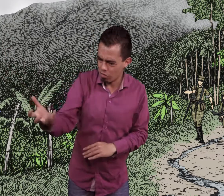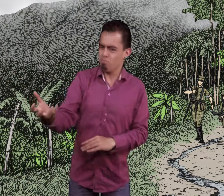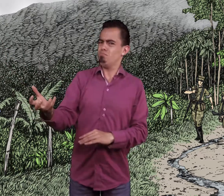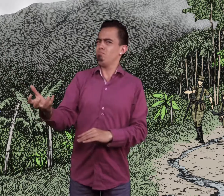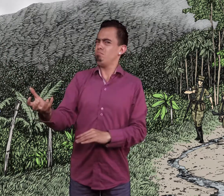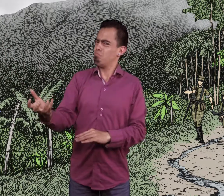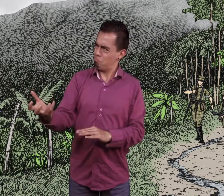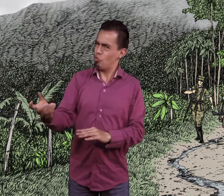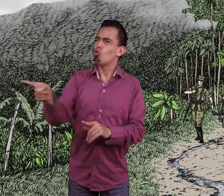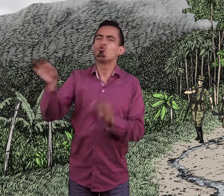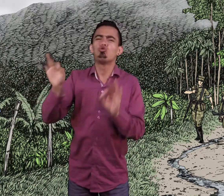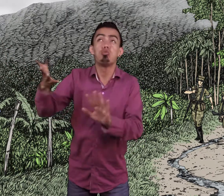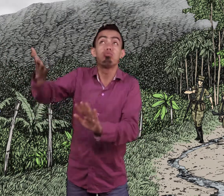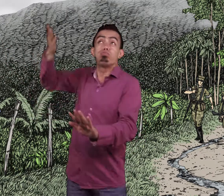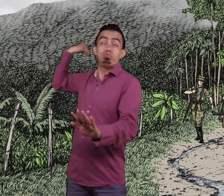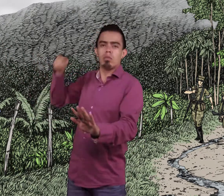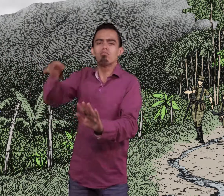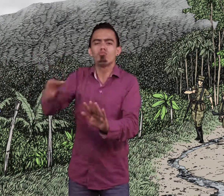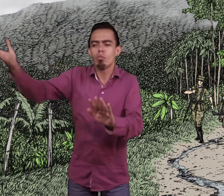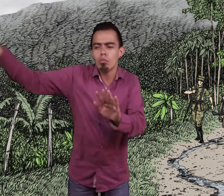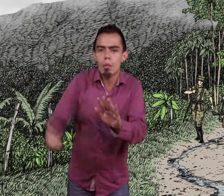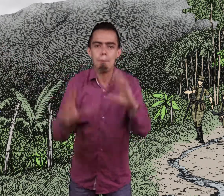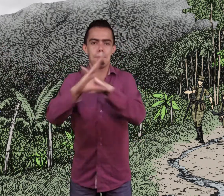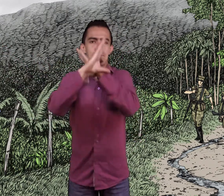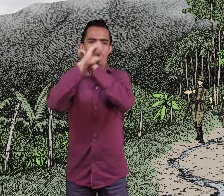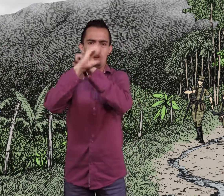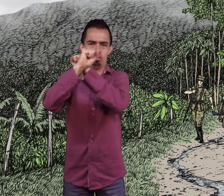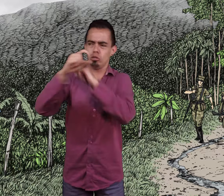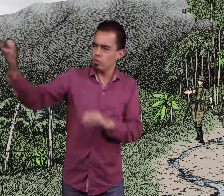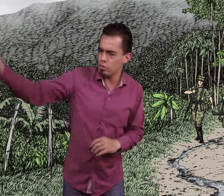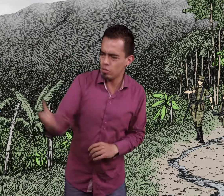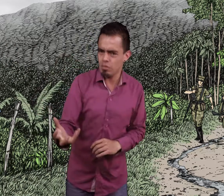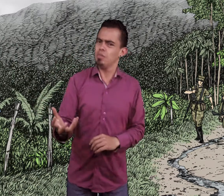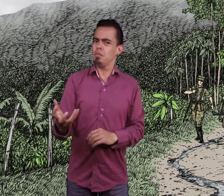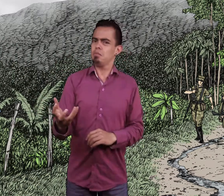Esto para mí era muy raro.